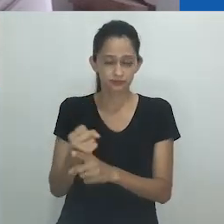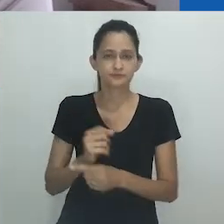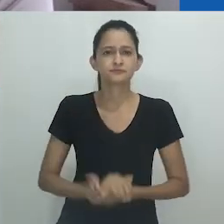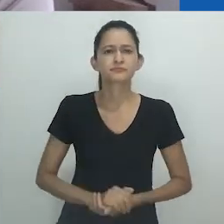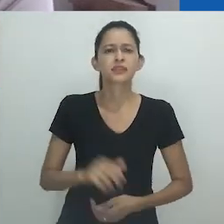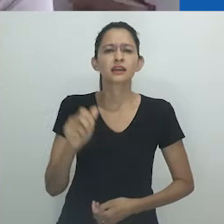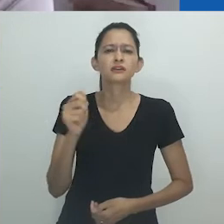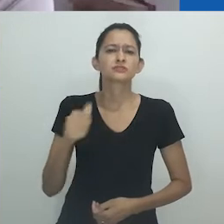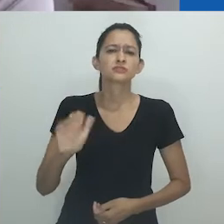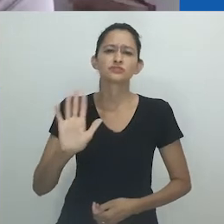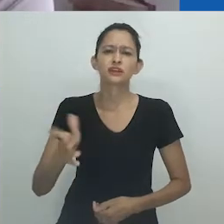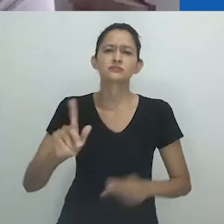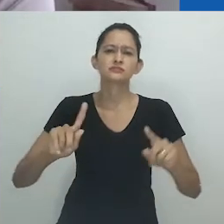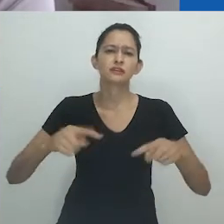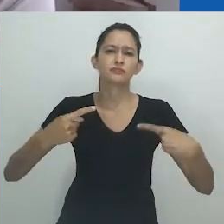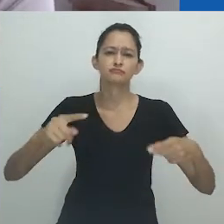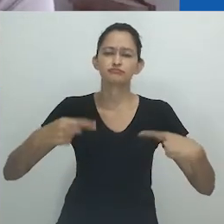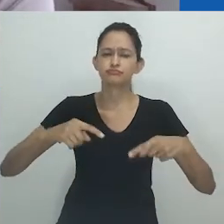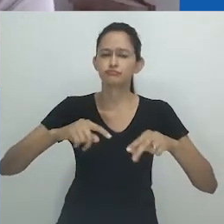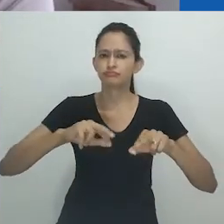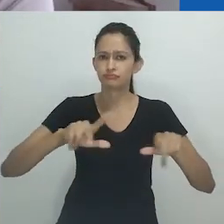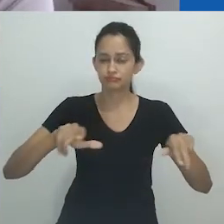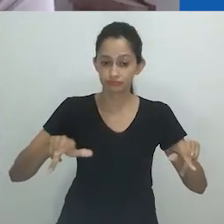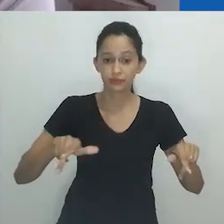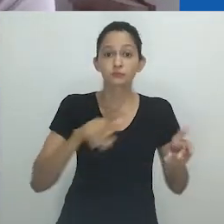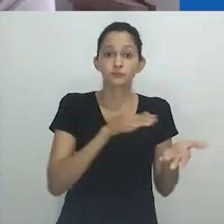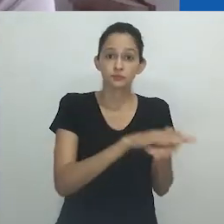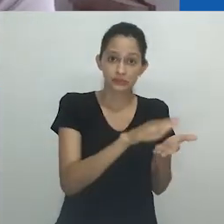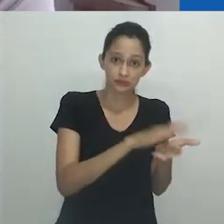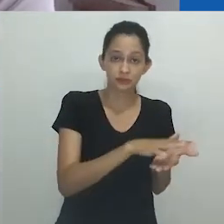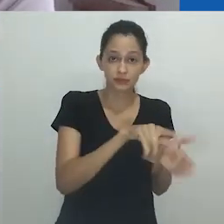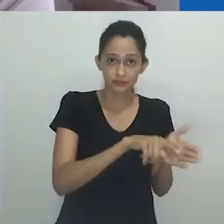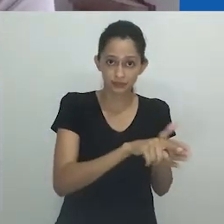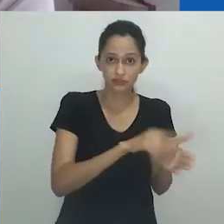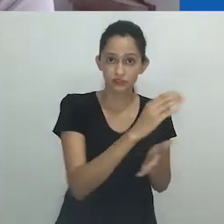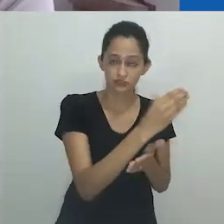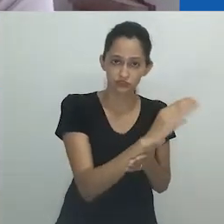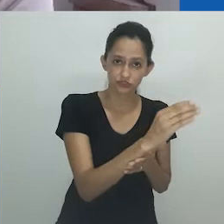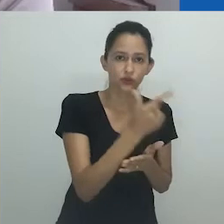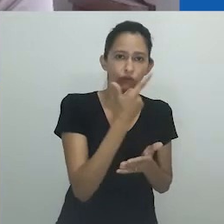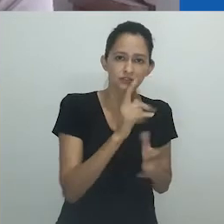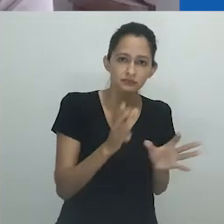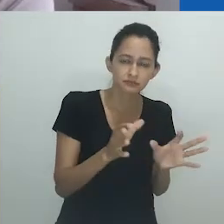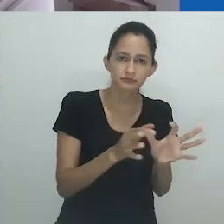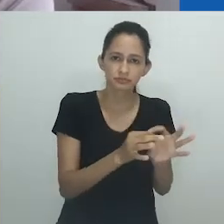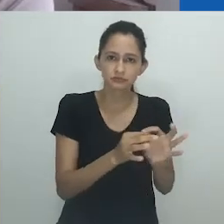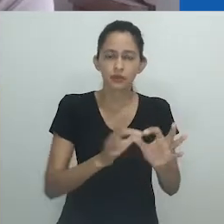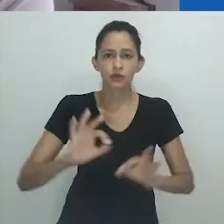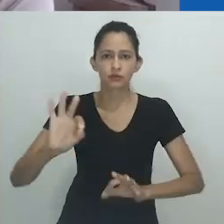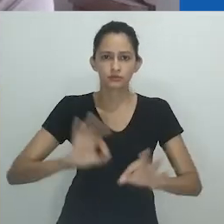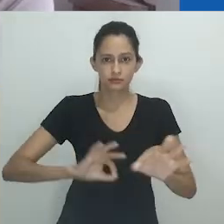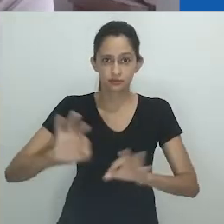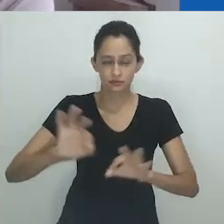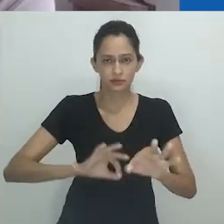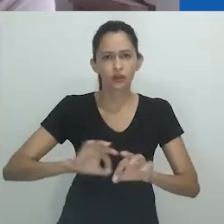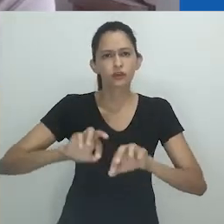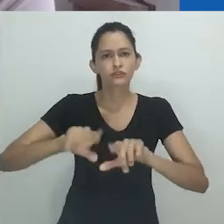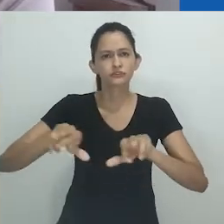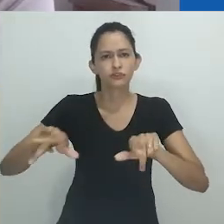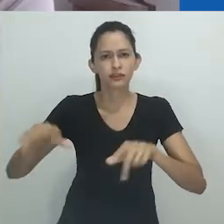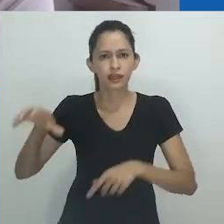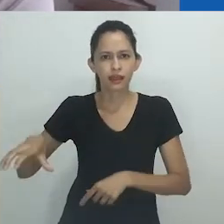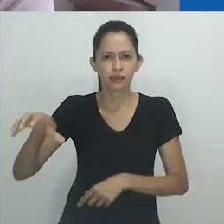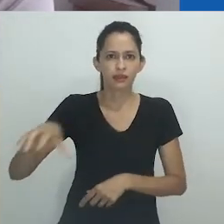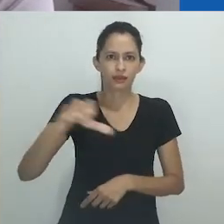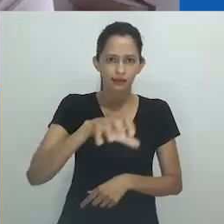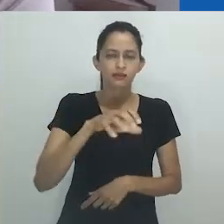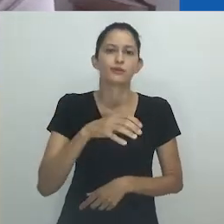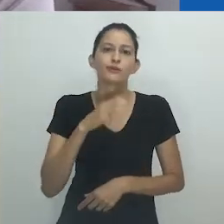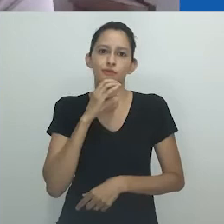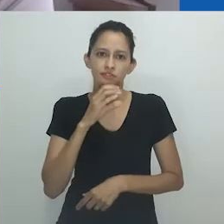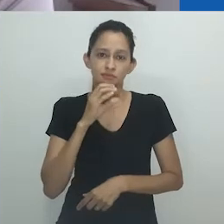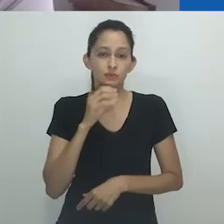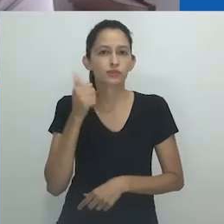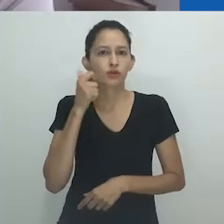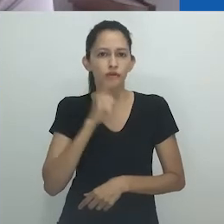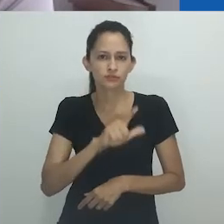Nossa Associação tem enfrentado o desafio de articular a produção científica, a organização e a mobilização de diferentes redes de conhecimento,